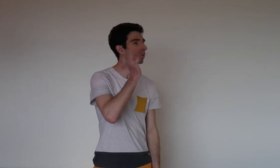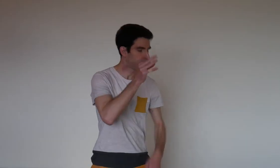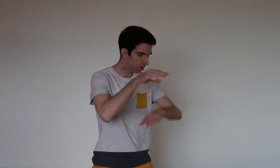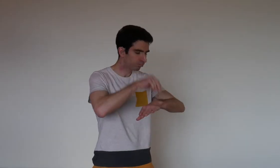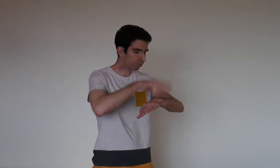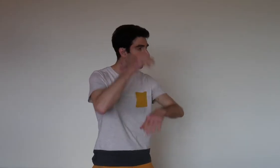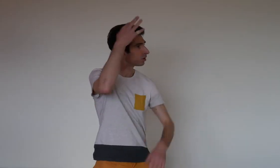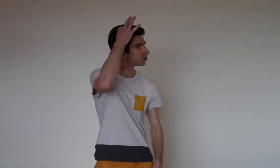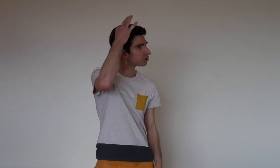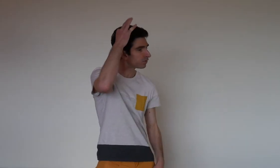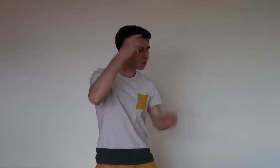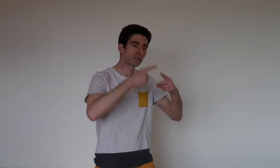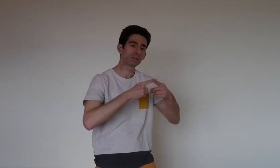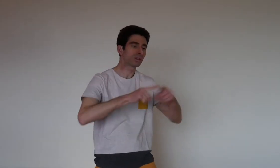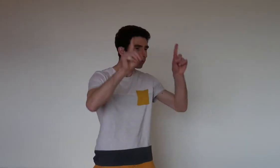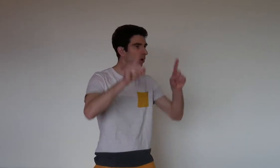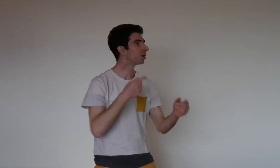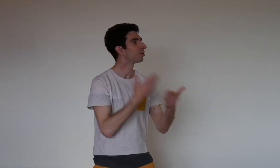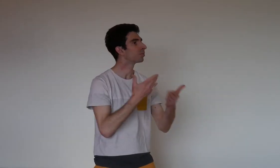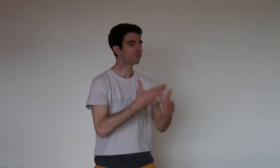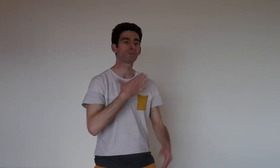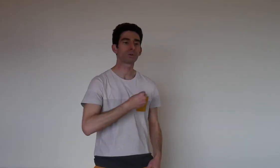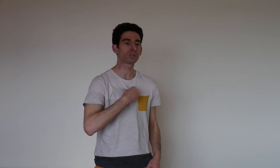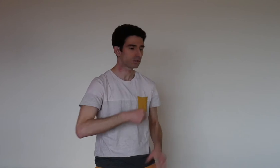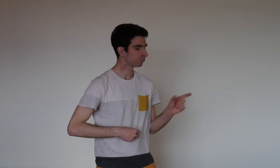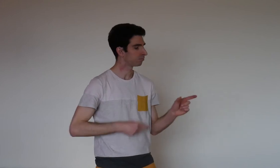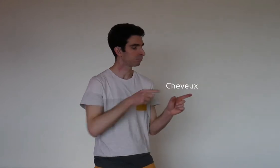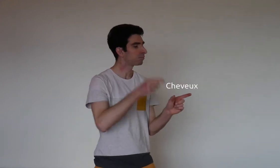Ah oui, les poils et les cheveux, c'est différent. La preuve en français :